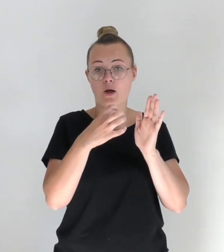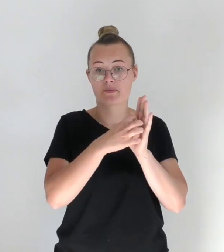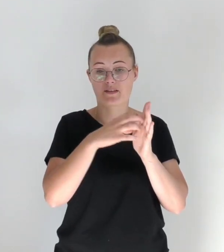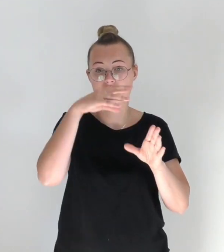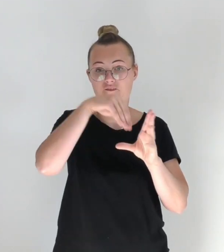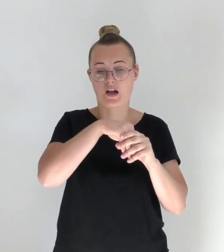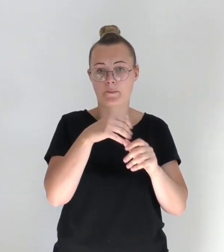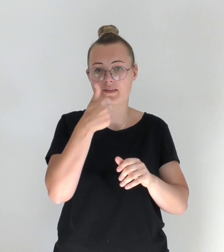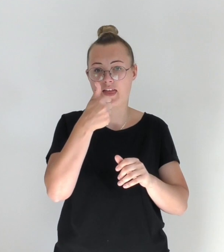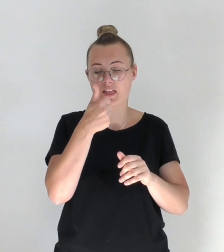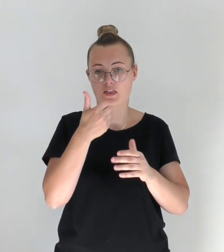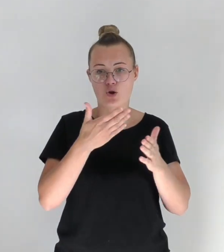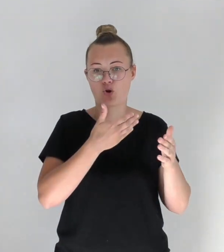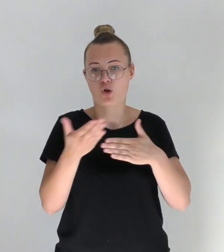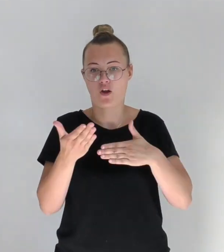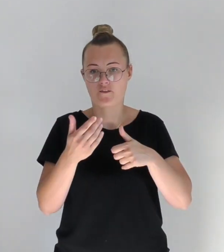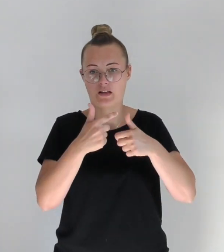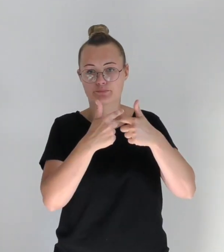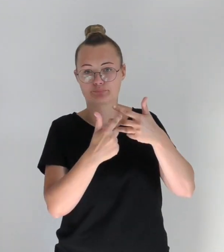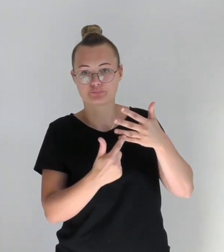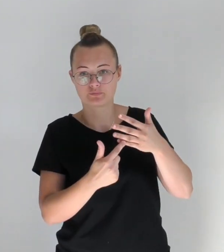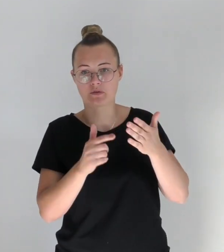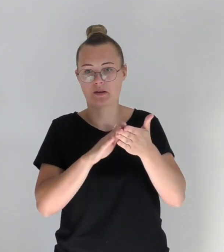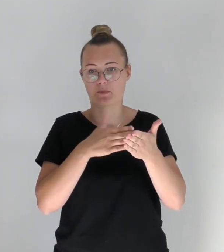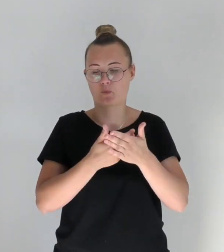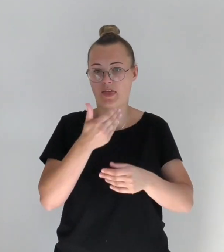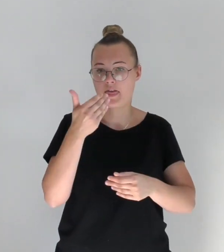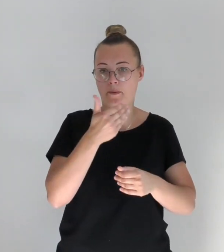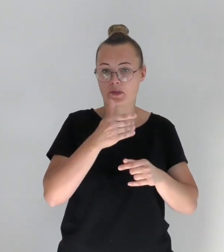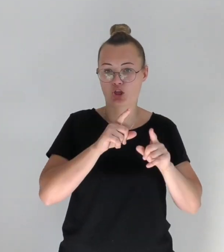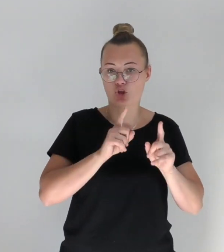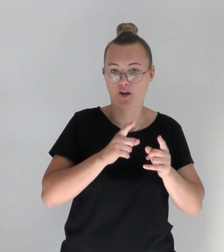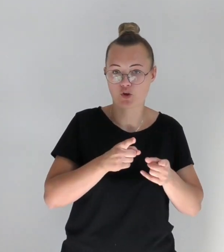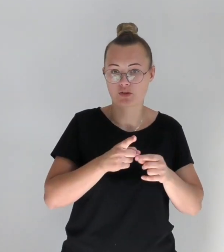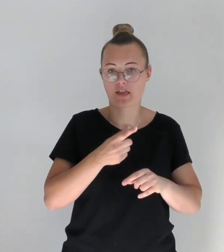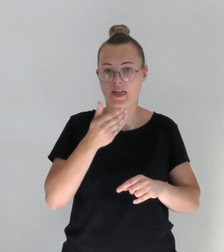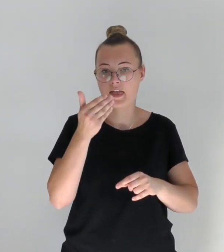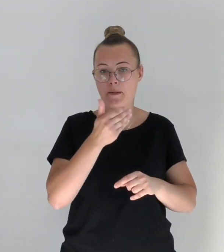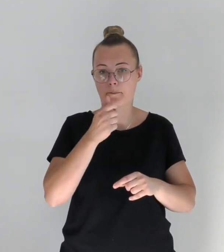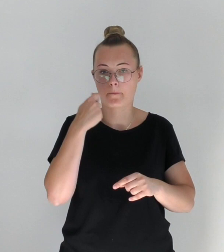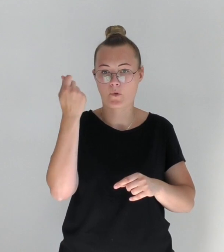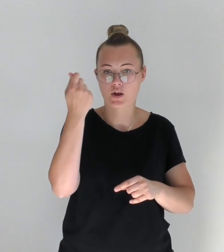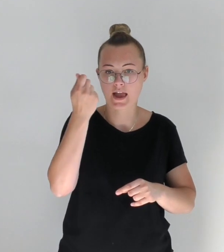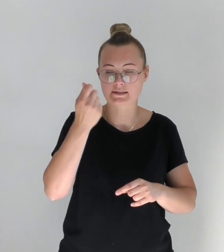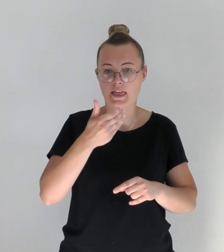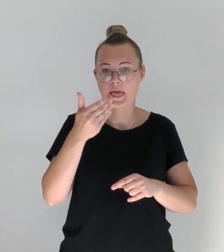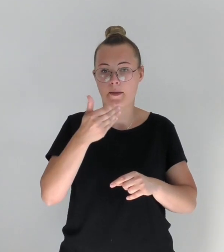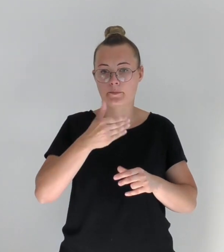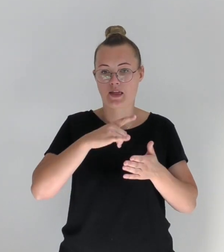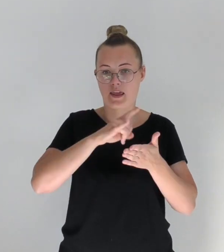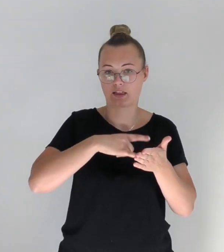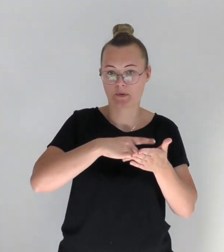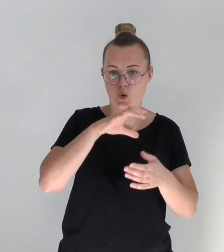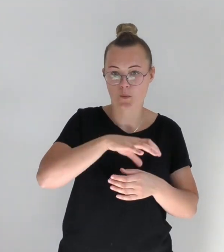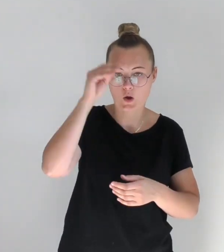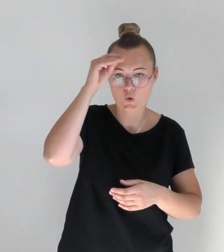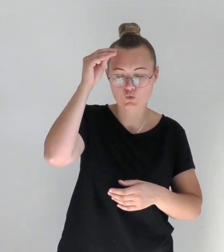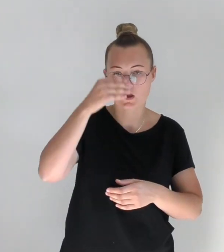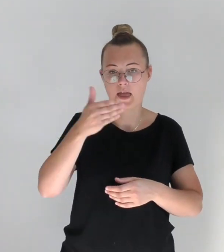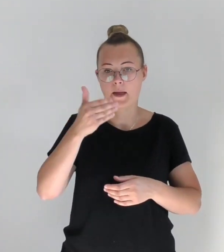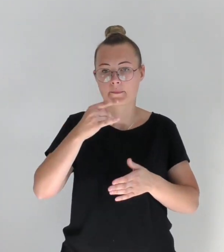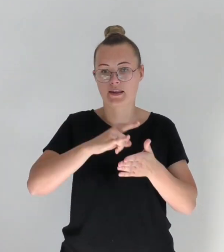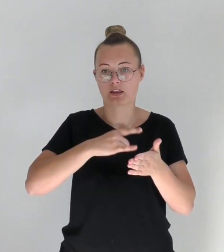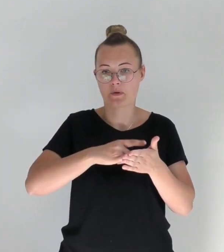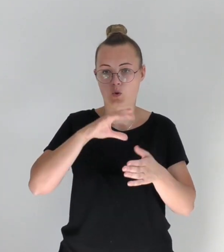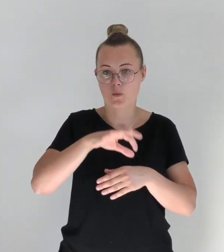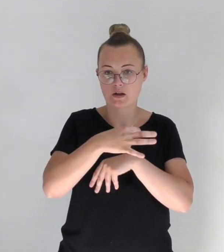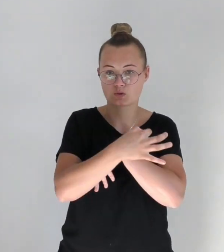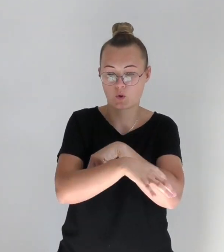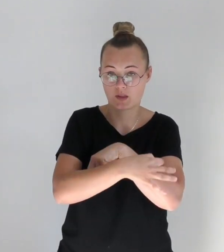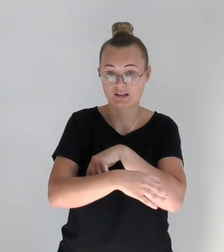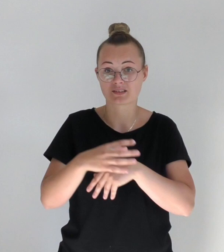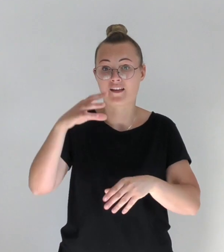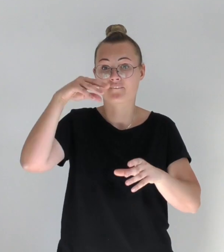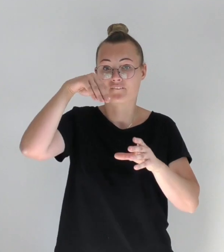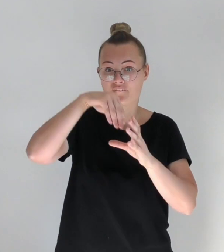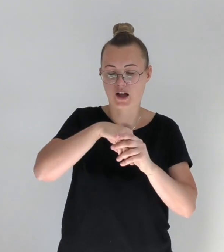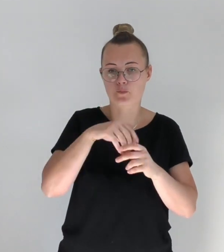(m.in. mDowód, mPojazd, mLegitymacja ucznia, mLegitymacja studencka).